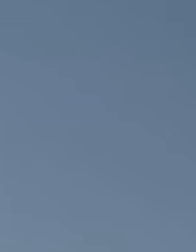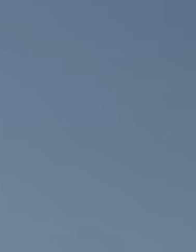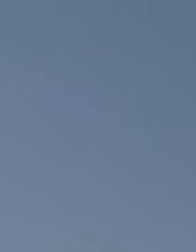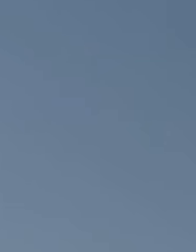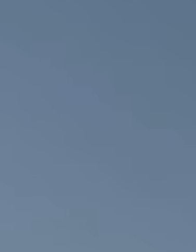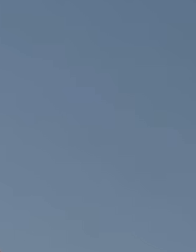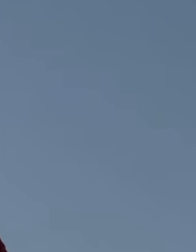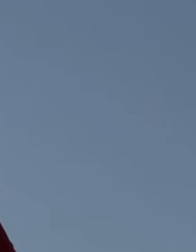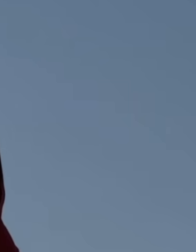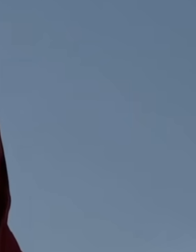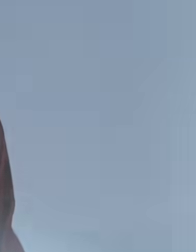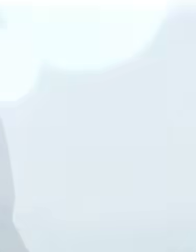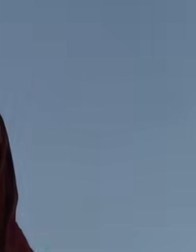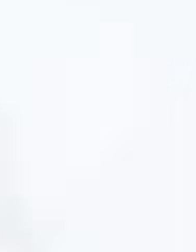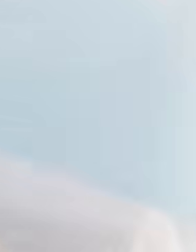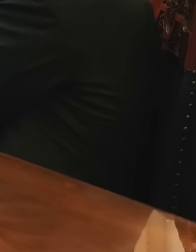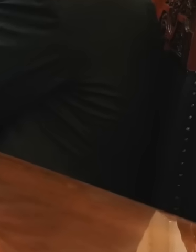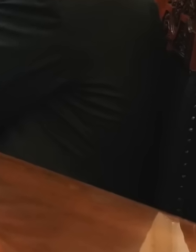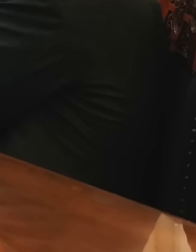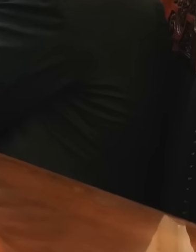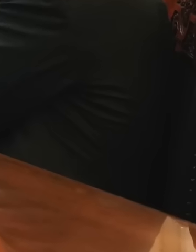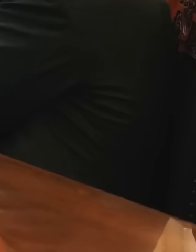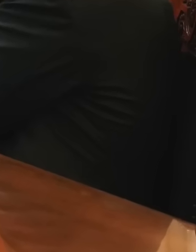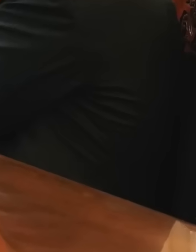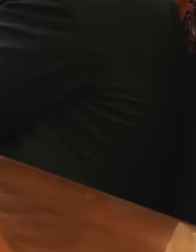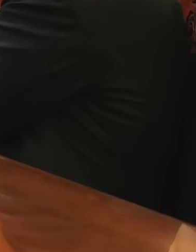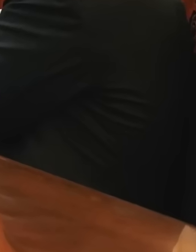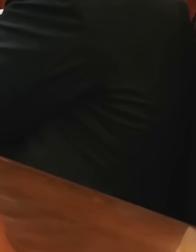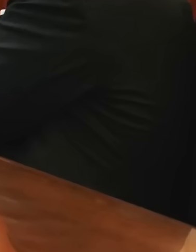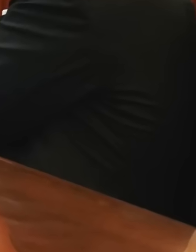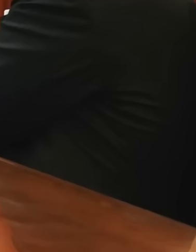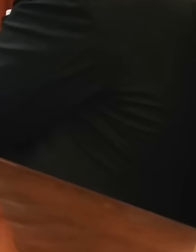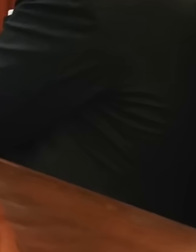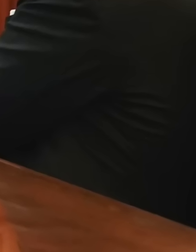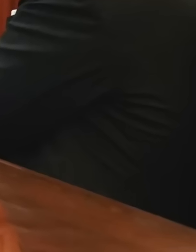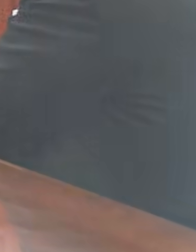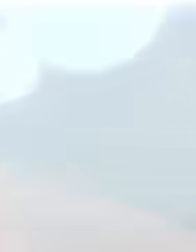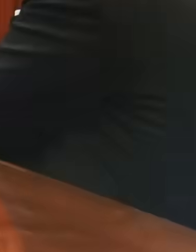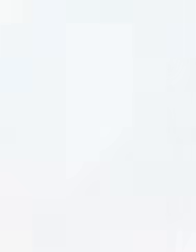Ante este tenor la presidenta de México ya se reunió con Christopher Landau subsecretario